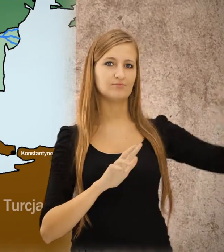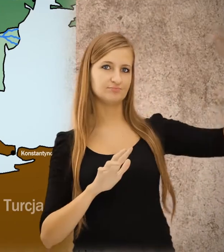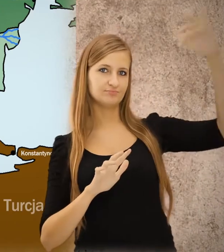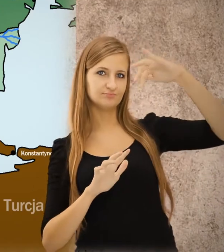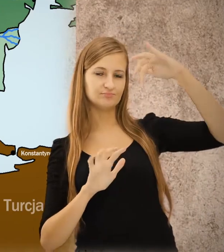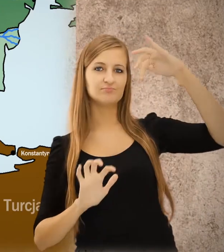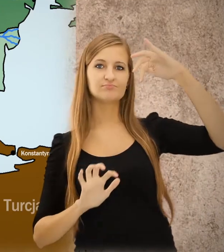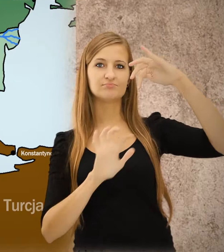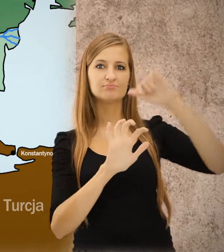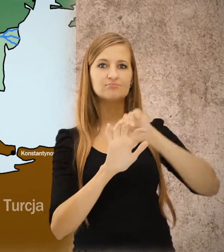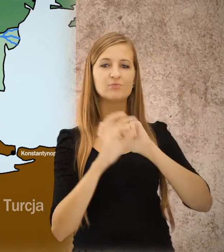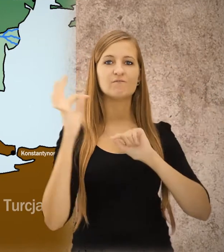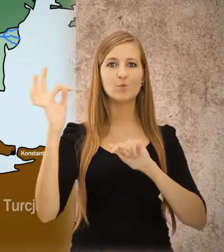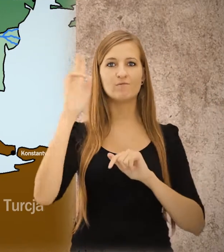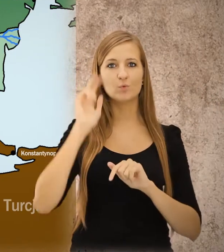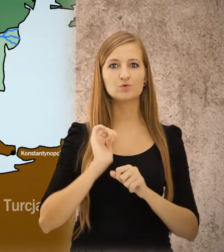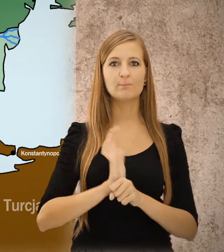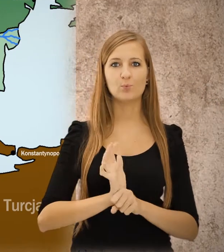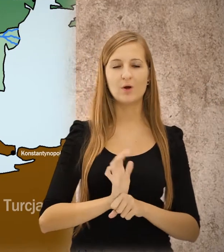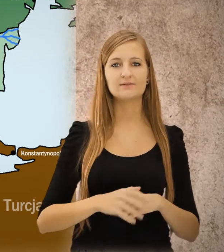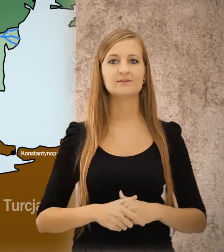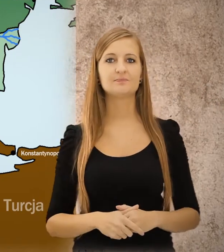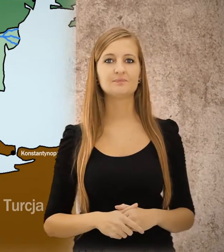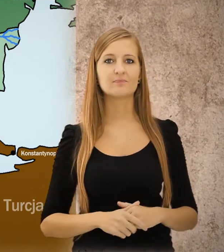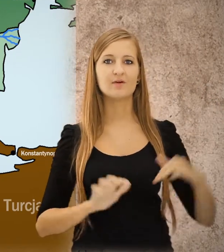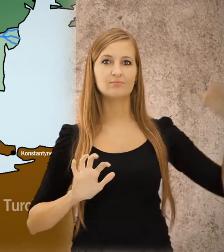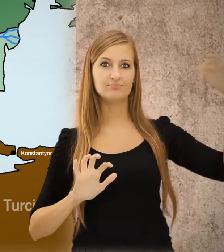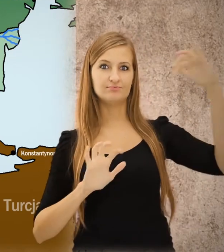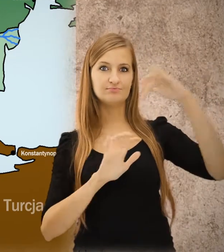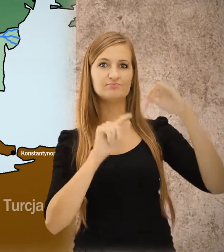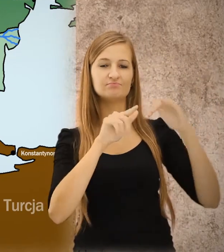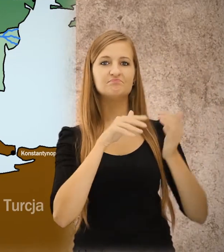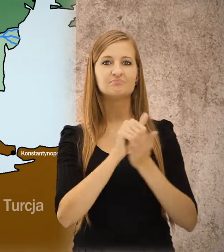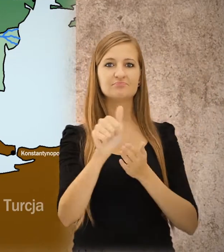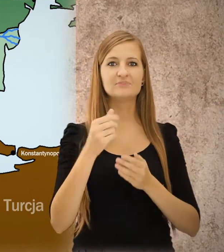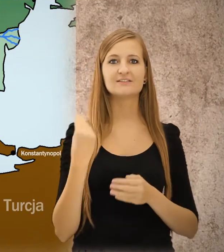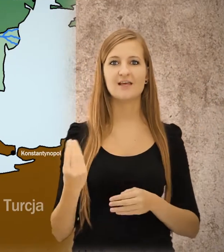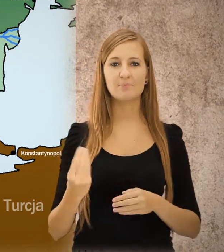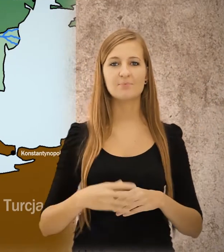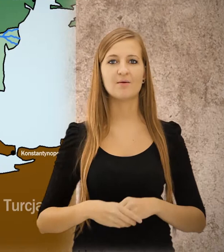od północy i zachodu, wojska bułgarskie od południa i wschodu.